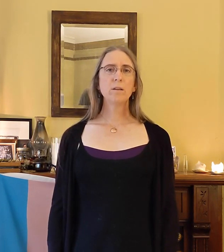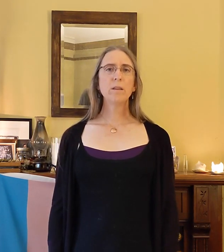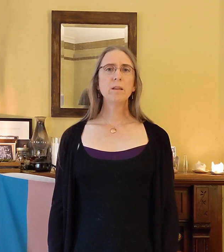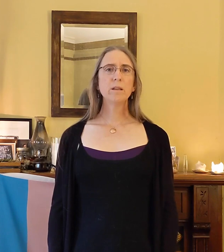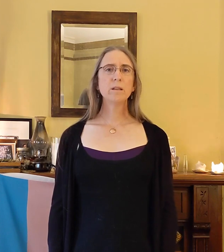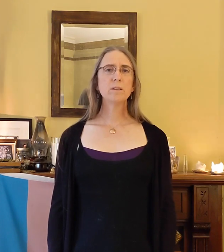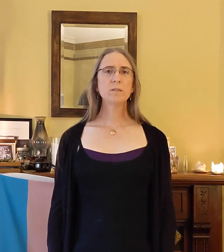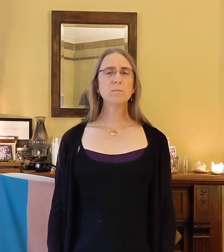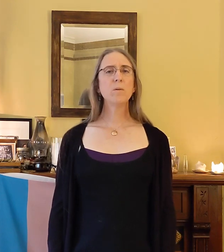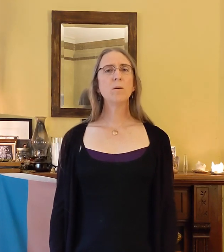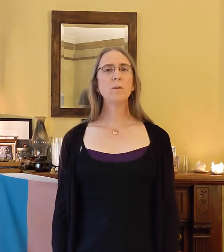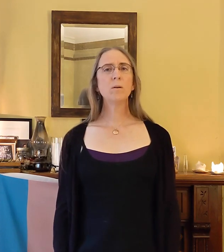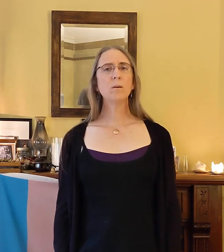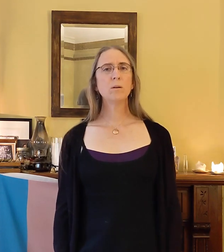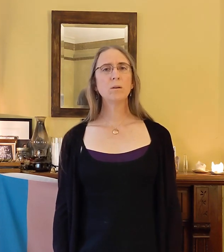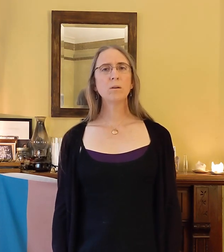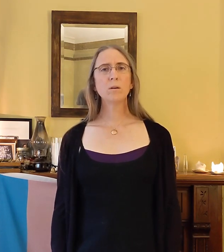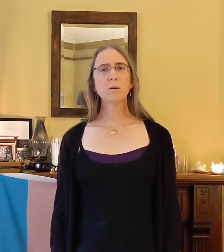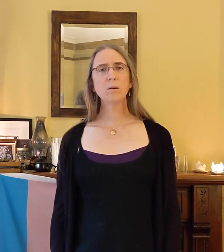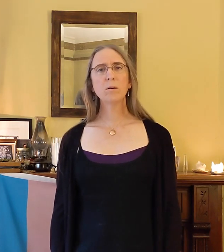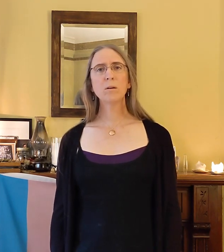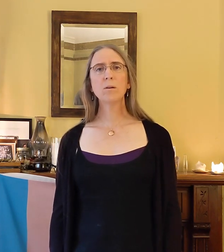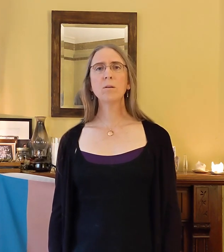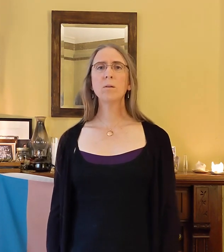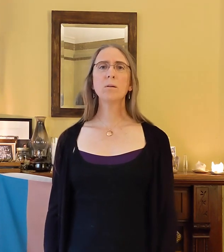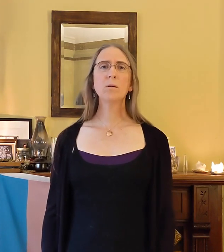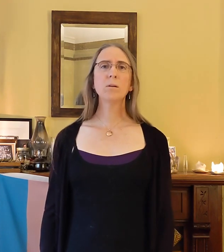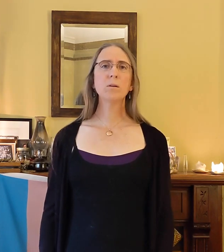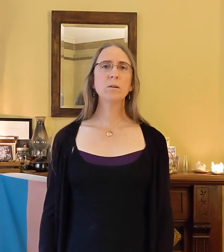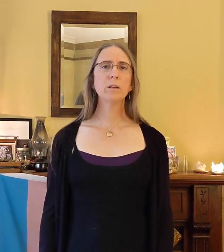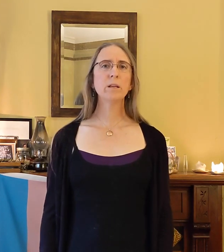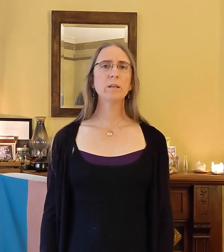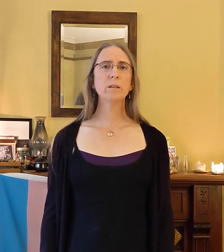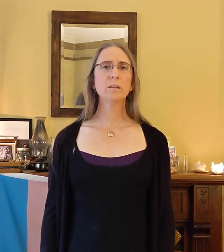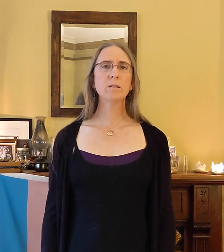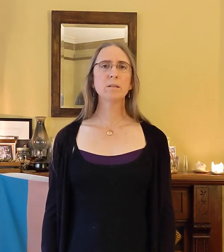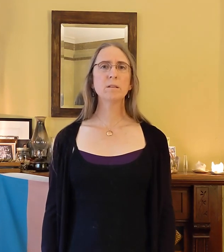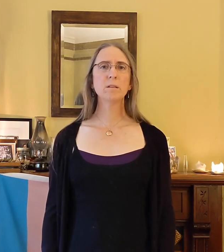En esta mañana